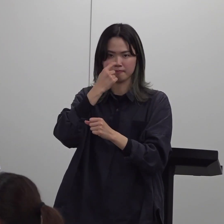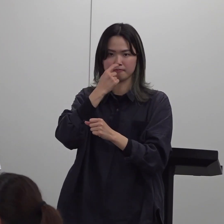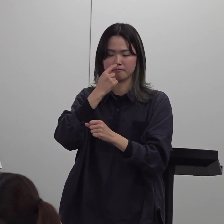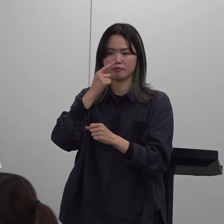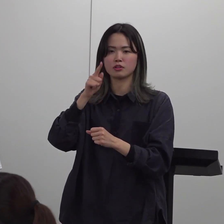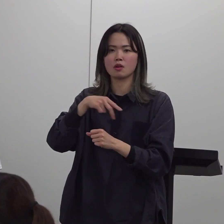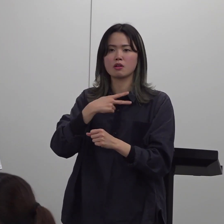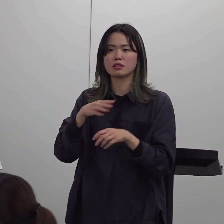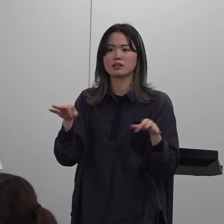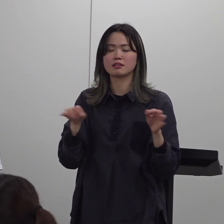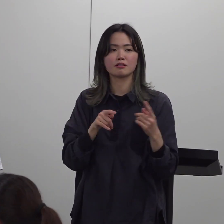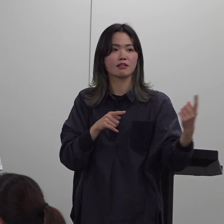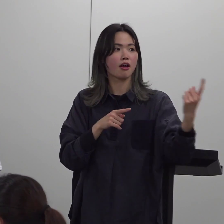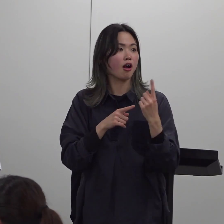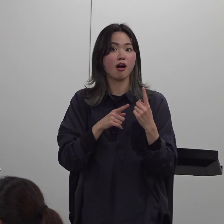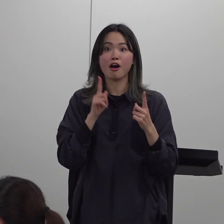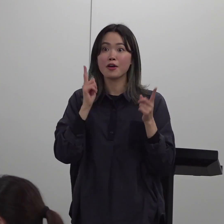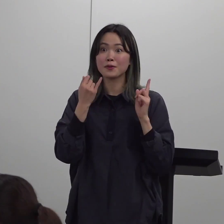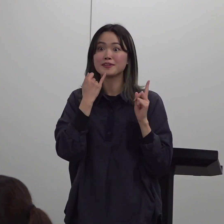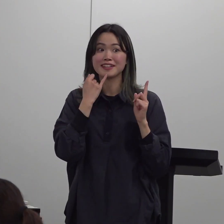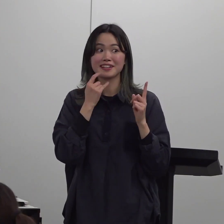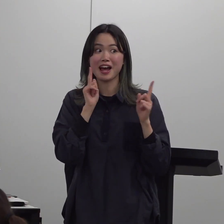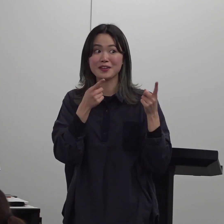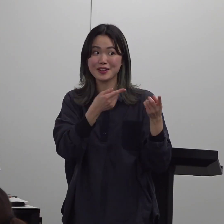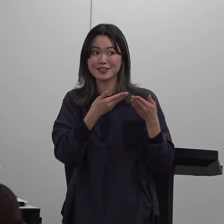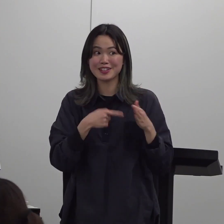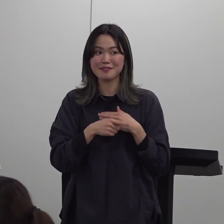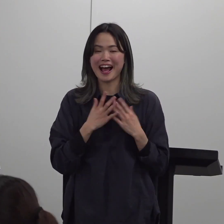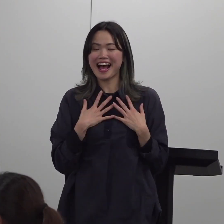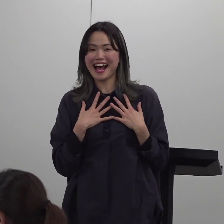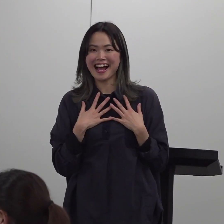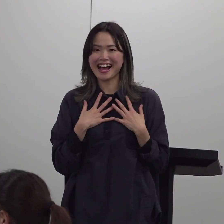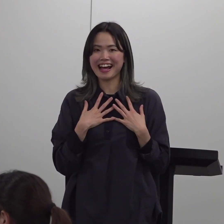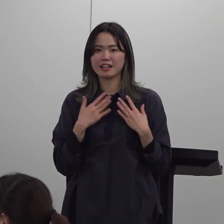遊んでいいの遊んでくれるのってな っちゃいます